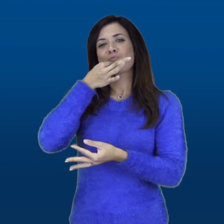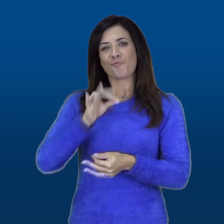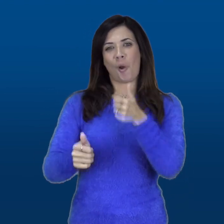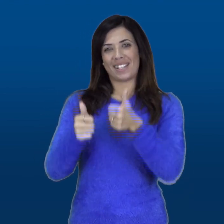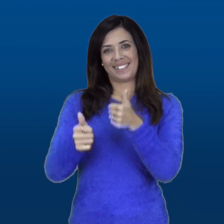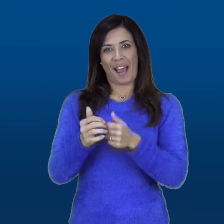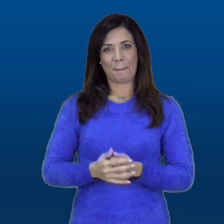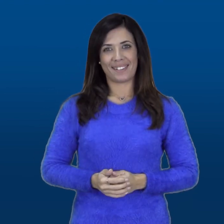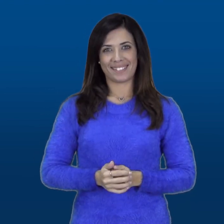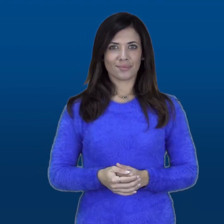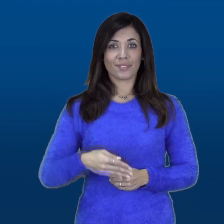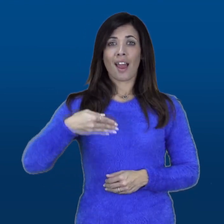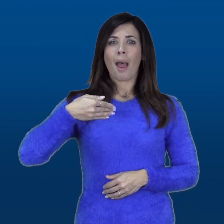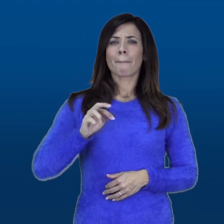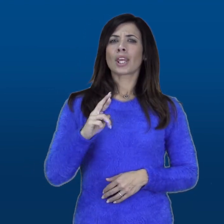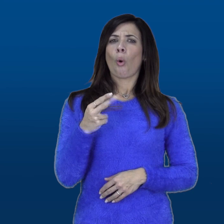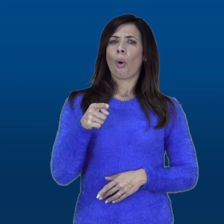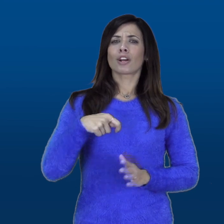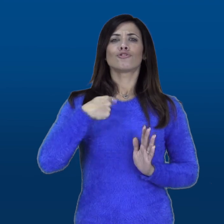Prodotta questa documentazione gli studenti potranno essere ammessi all'Esame di Maturità